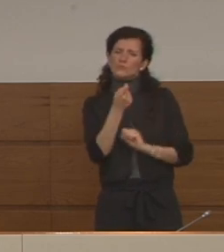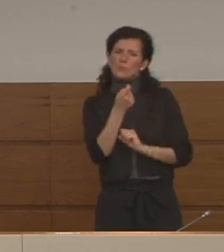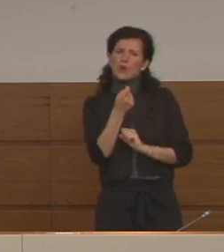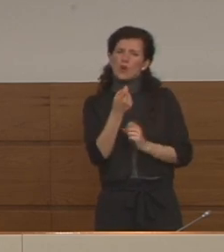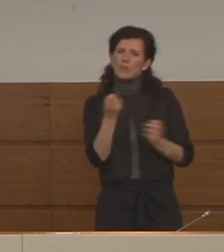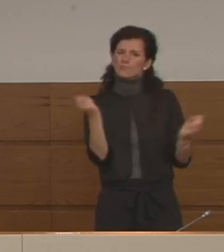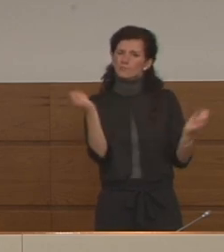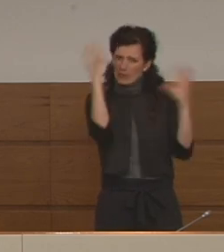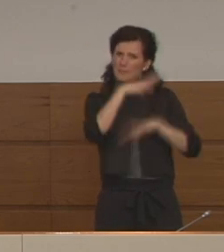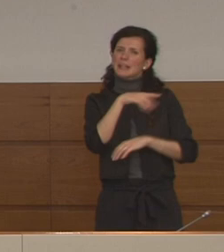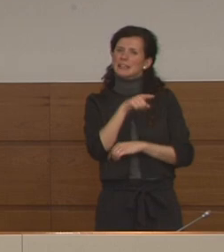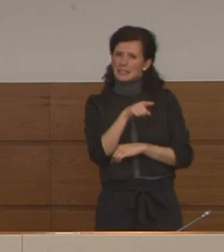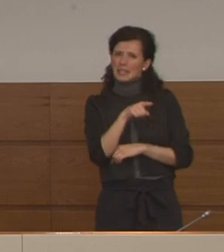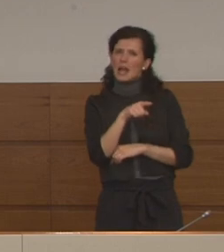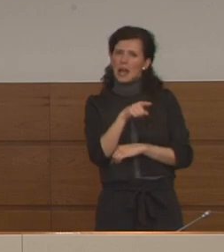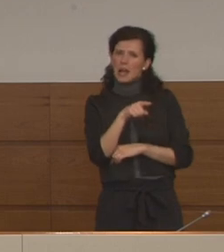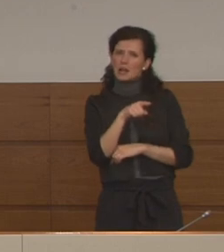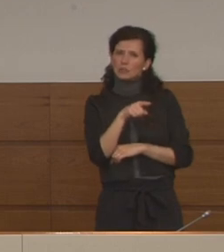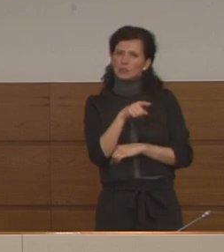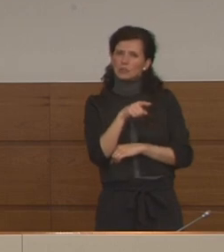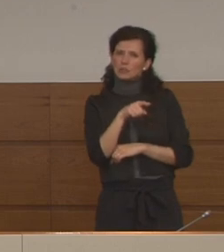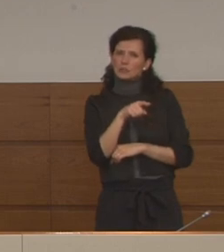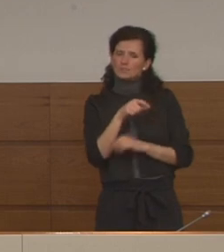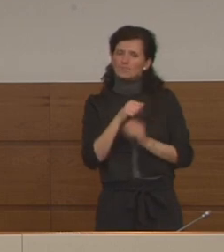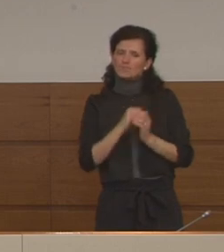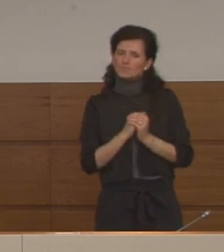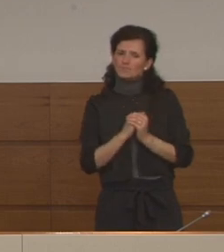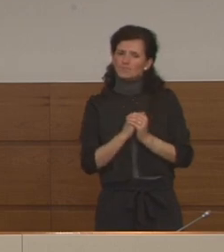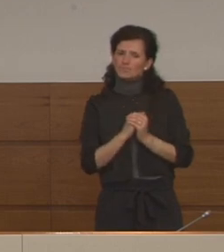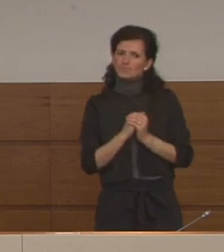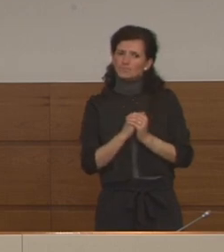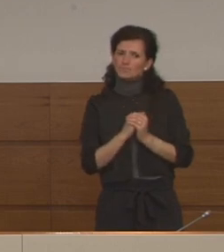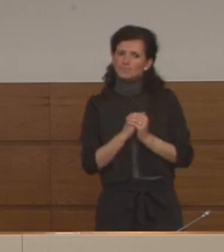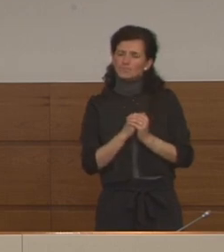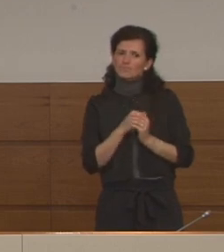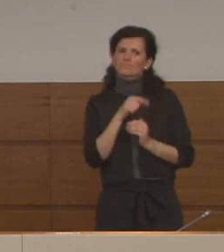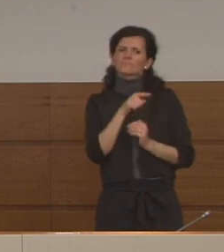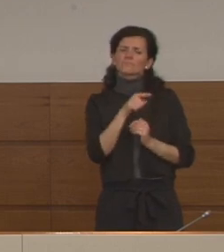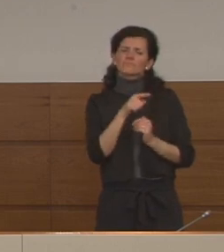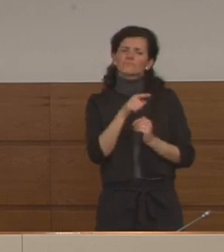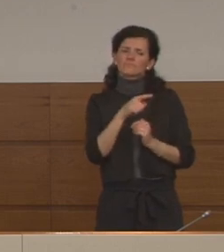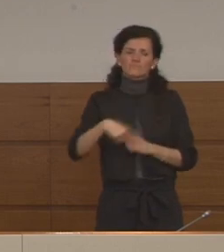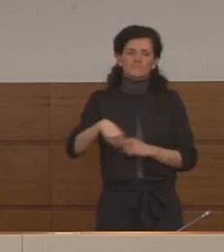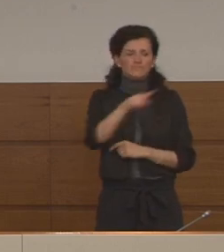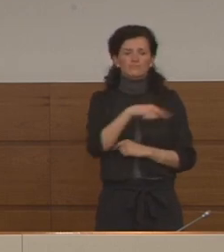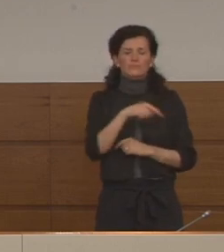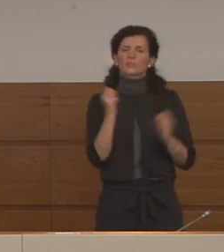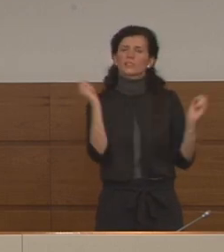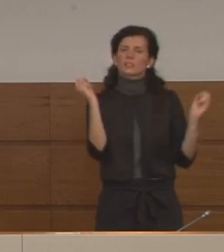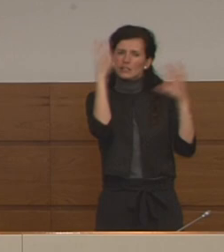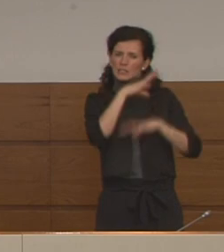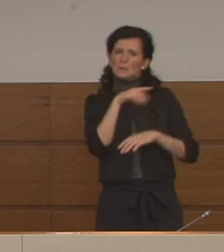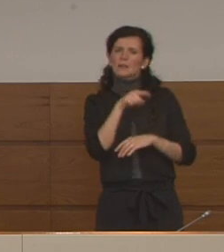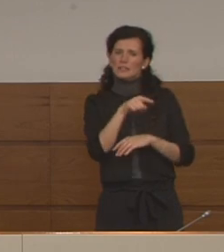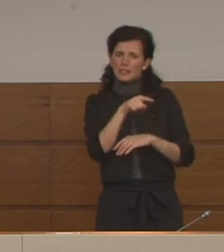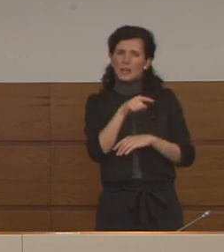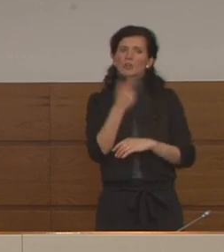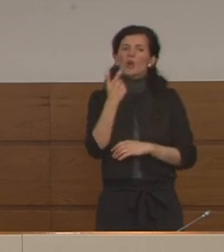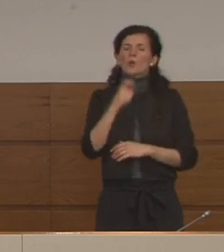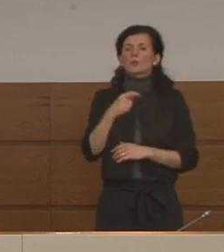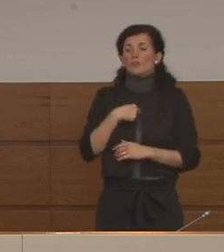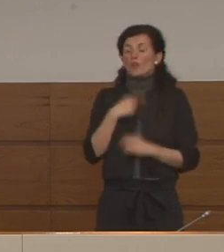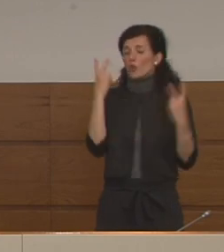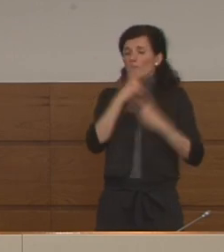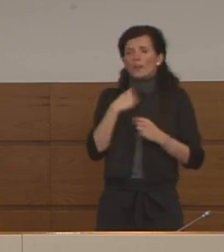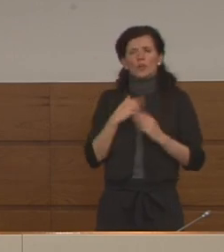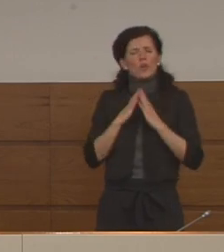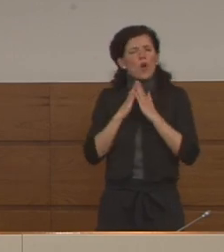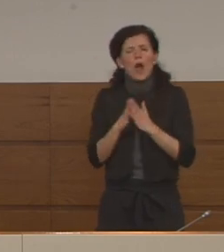Io sono un po', da psichiatra, un ammiratore dove la parola è sostanza,